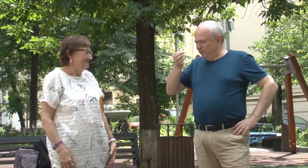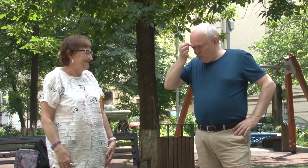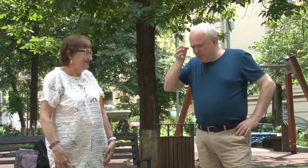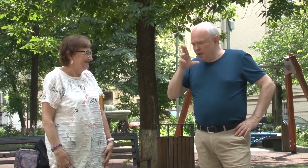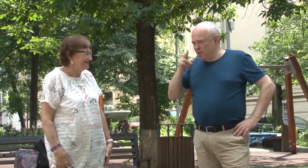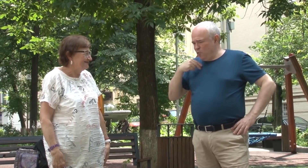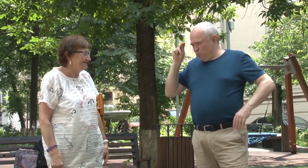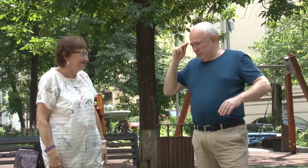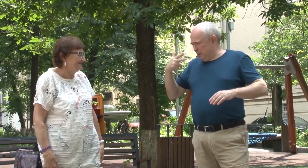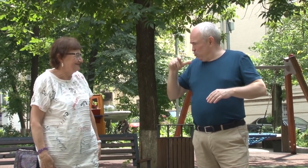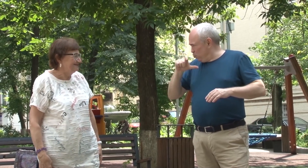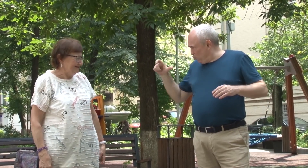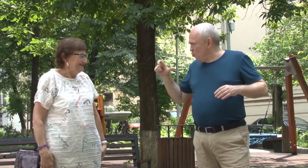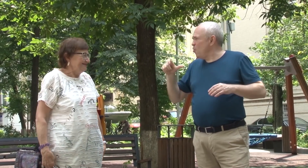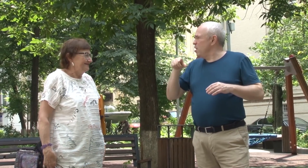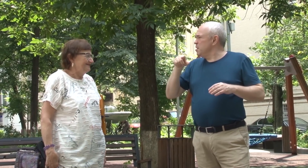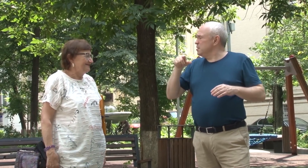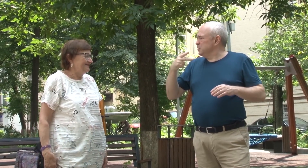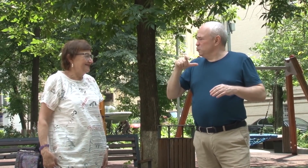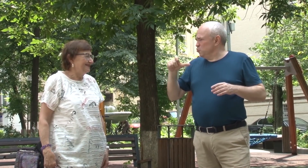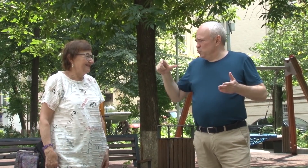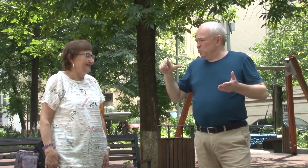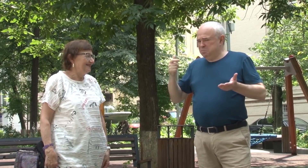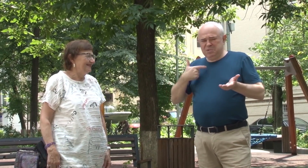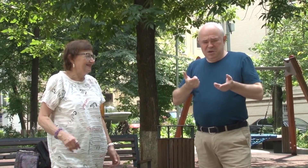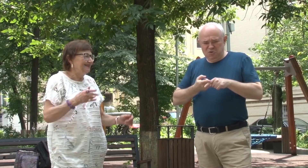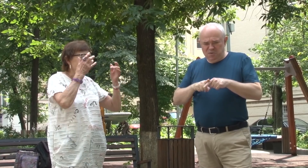Вспомнил… Когда я учился в 30-й школе…